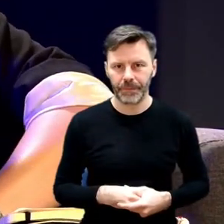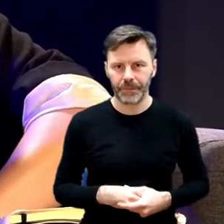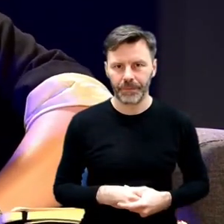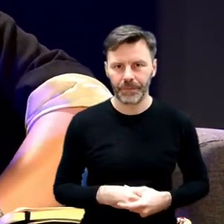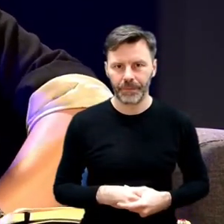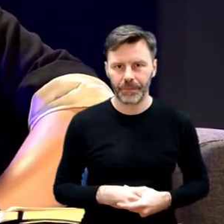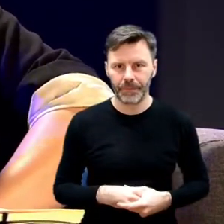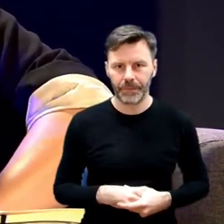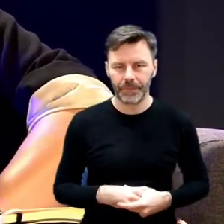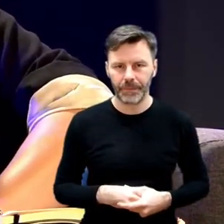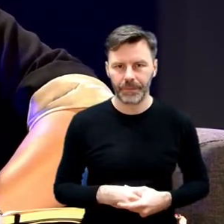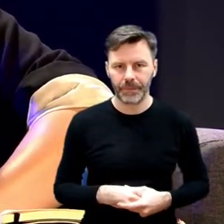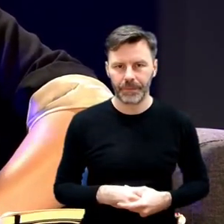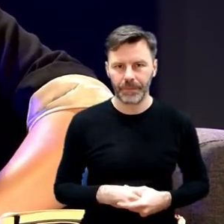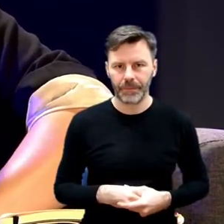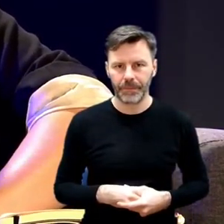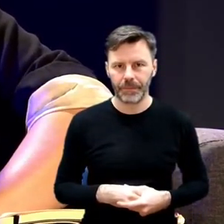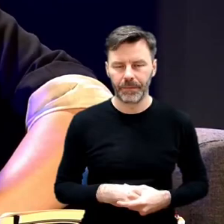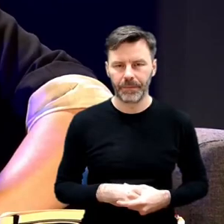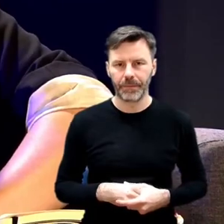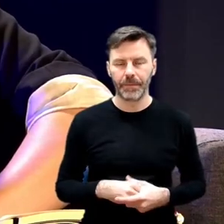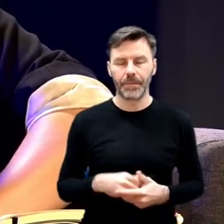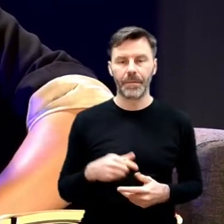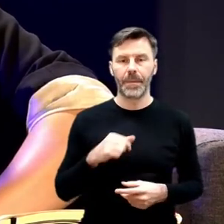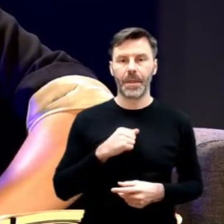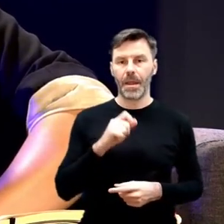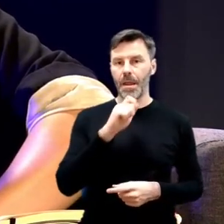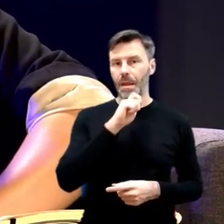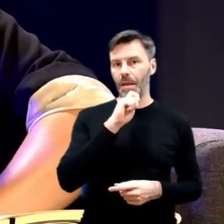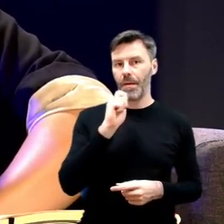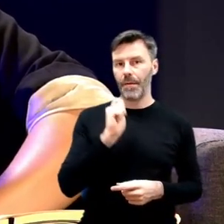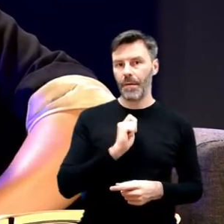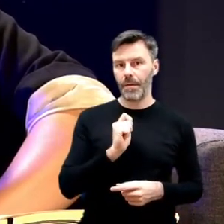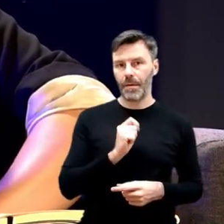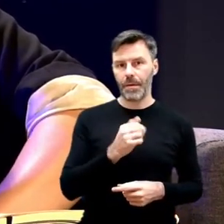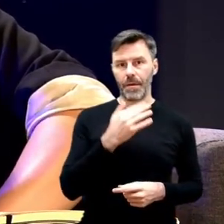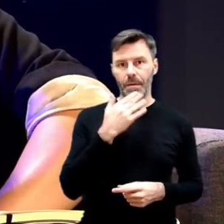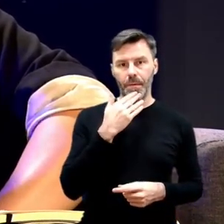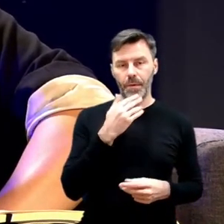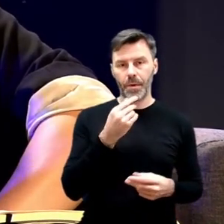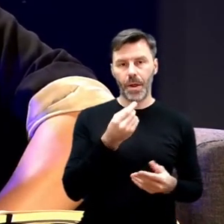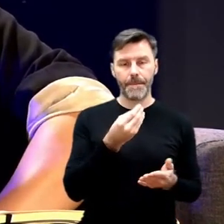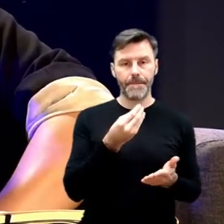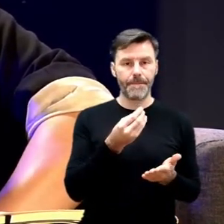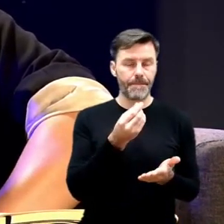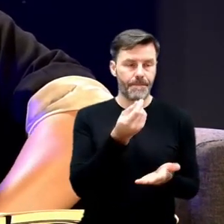Ani razu nie odniosłam się do zasadności podwyżek, do kwot podwyżek.